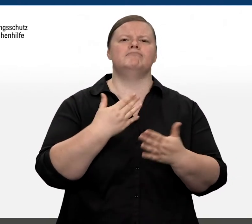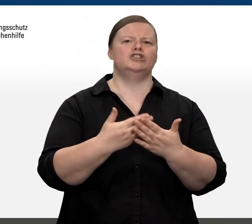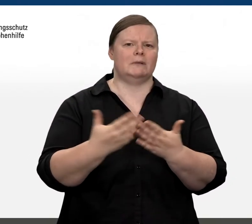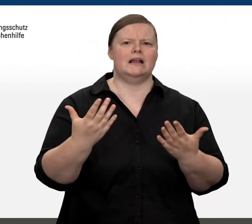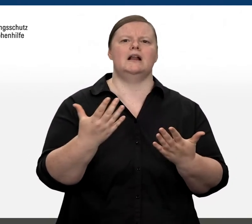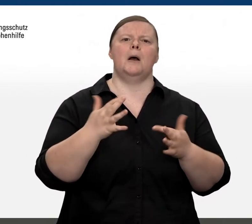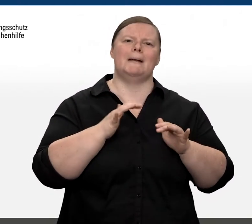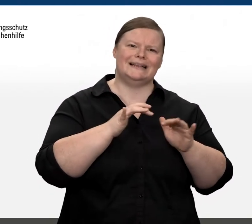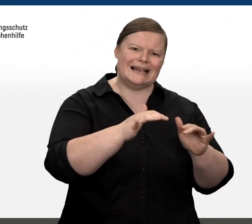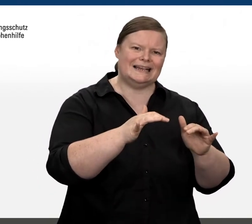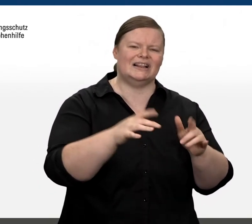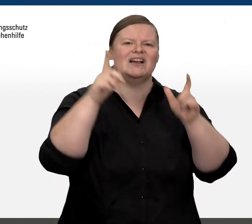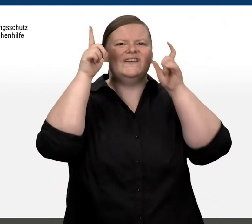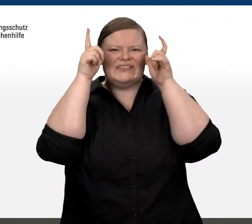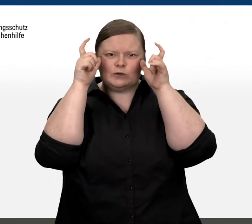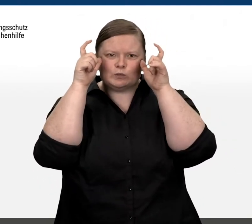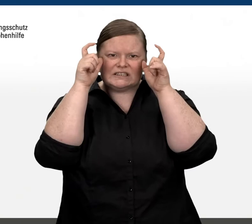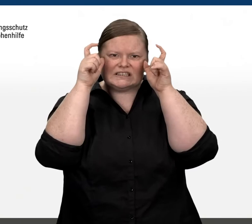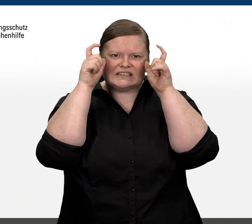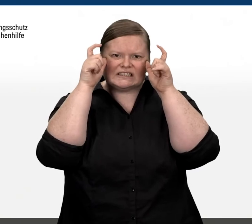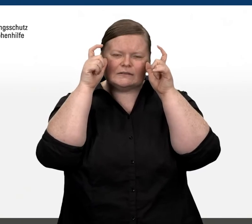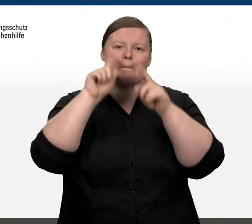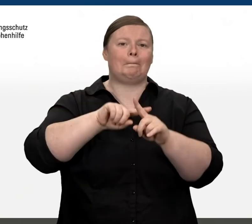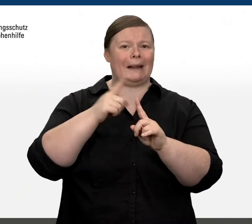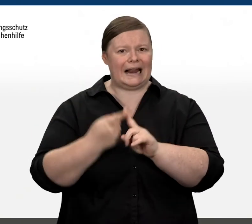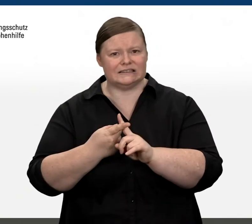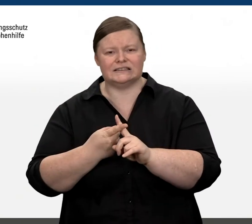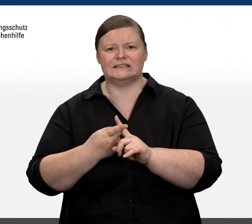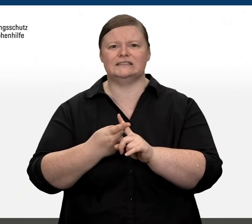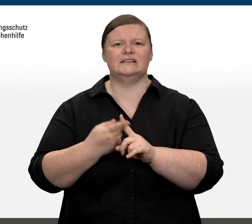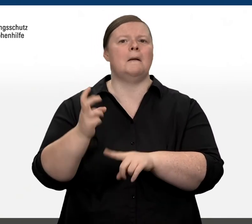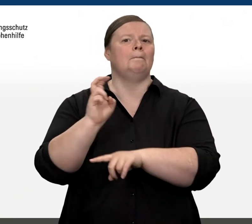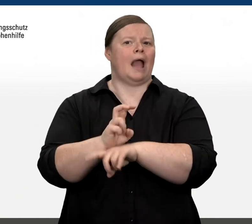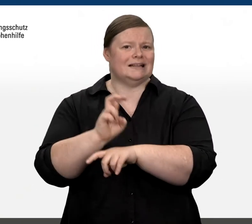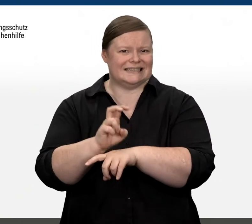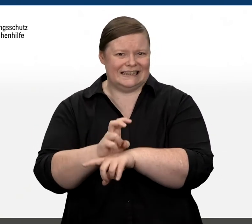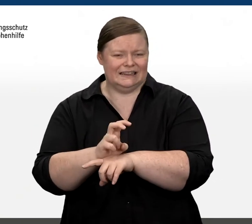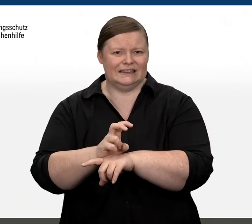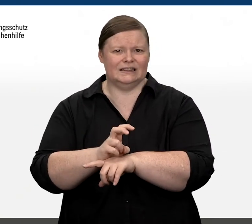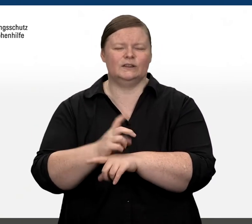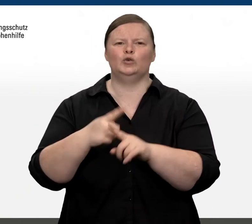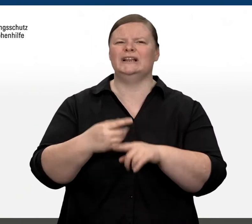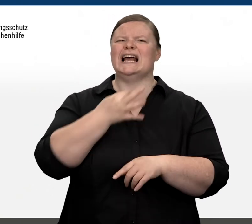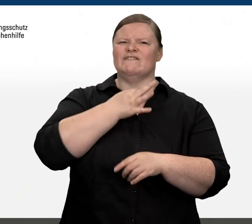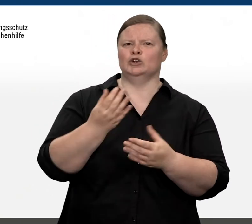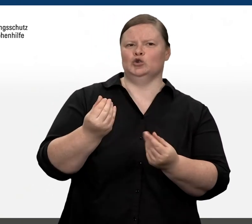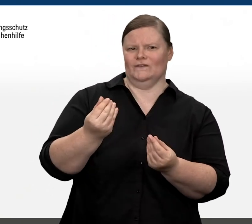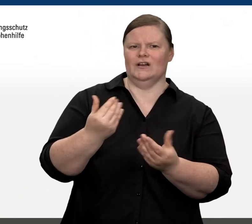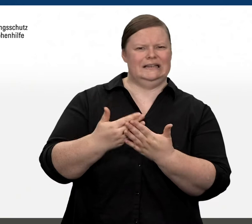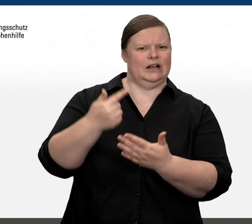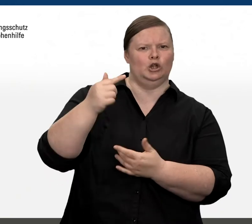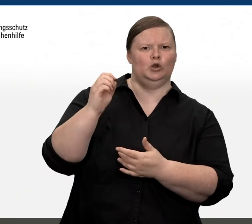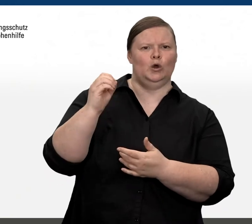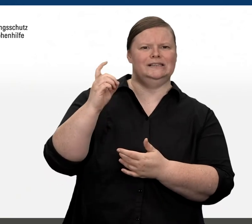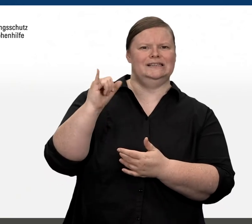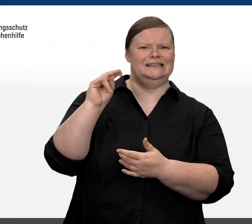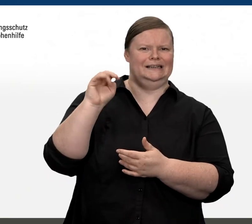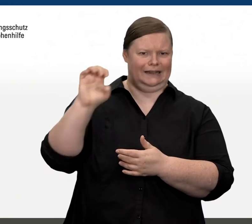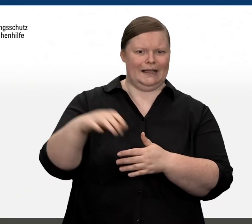zählen Bakterien, Viren, Pilze, Parasiten und Toxine.